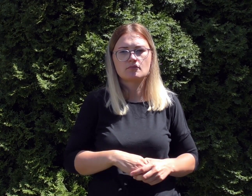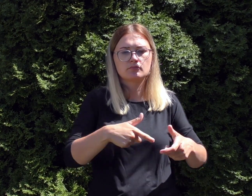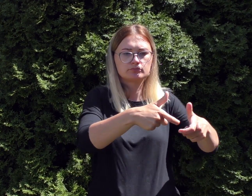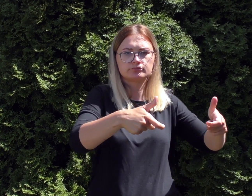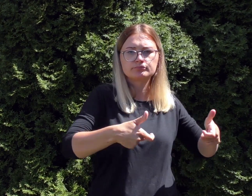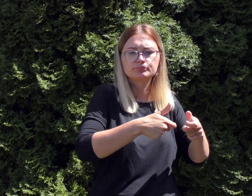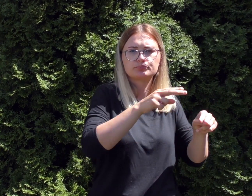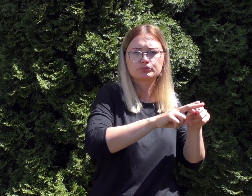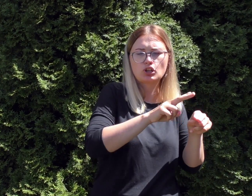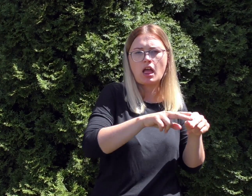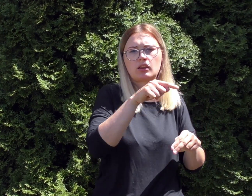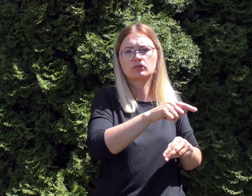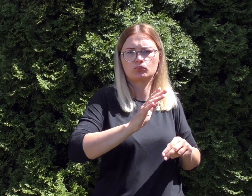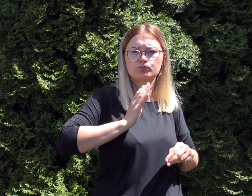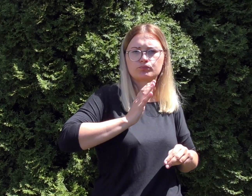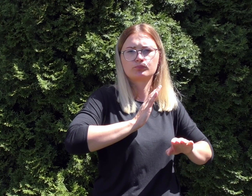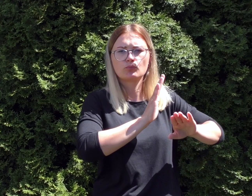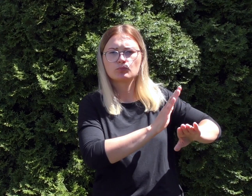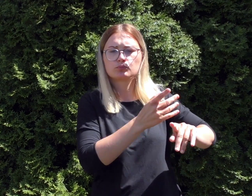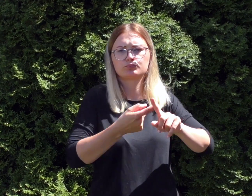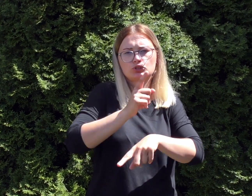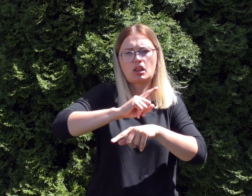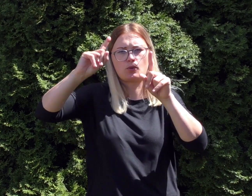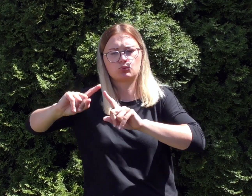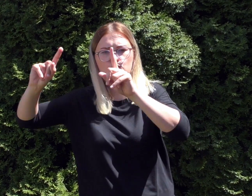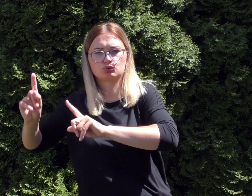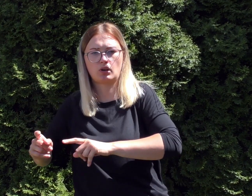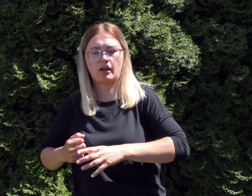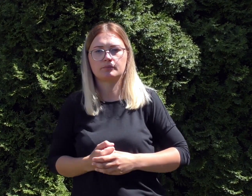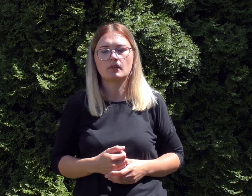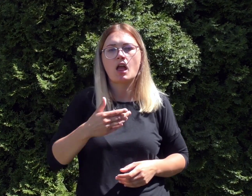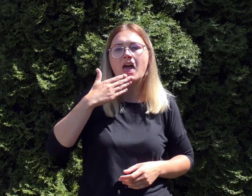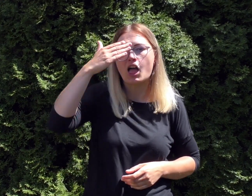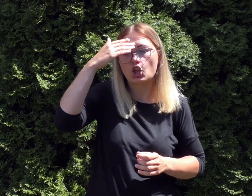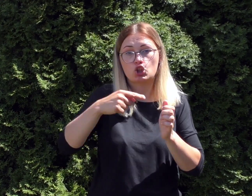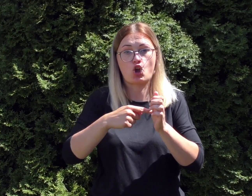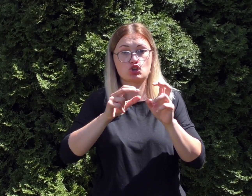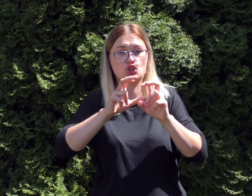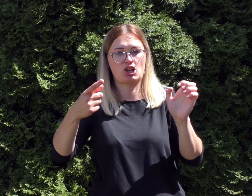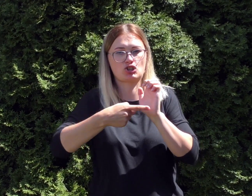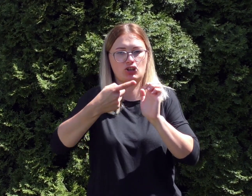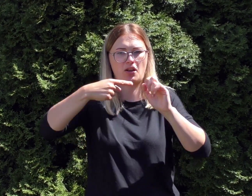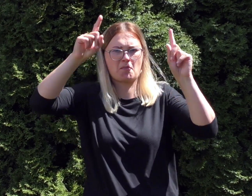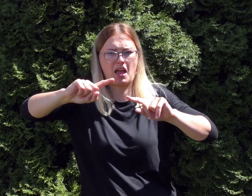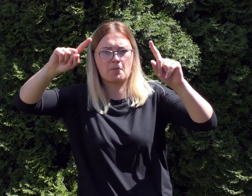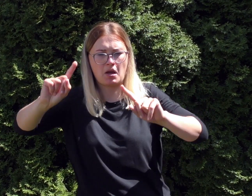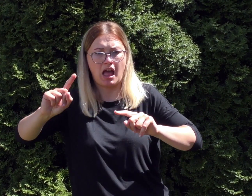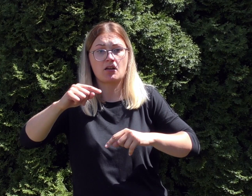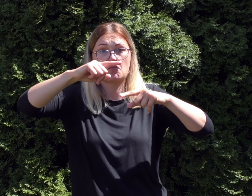Zabezpiecz sprzęt przed burzą Lato to czas częstych wyładowań atmosferycznych.